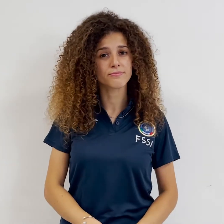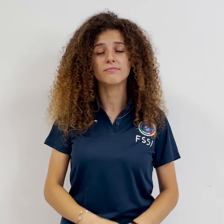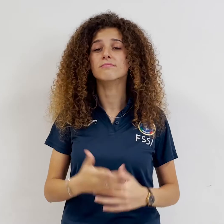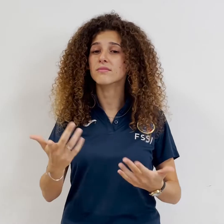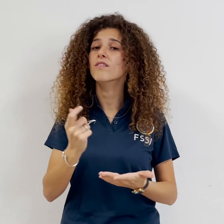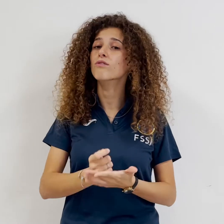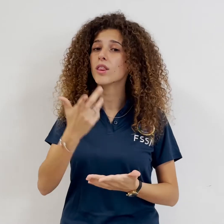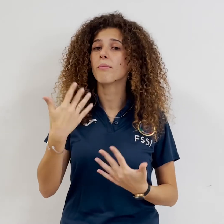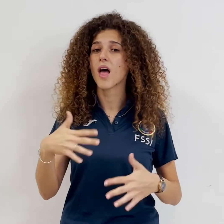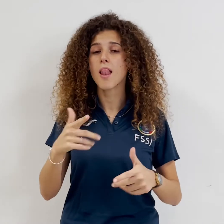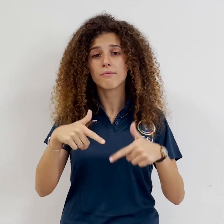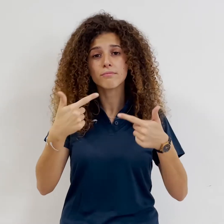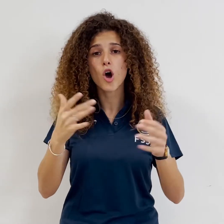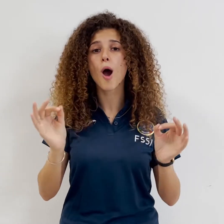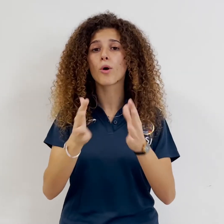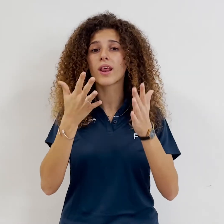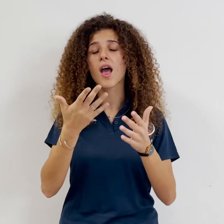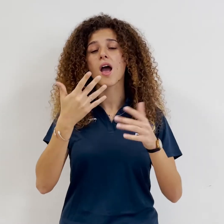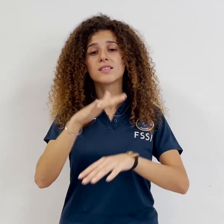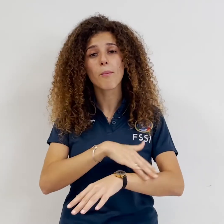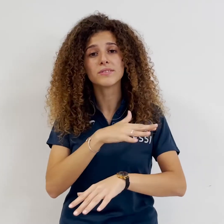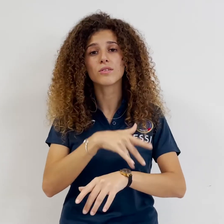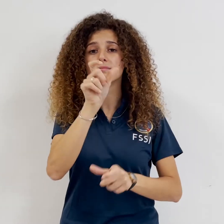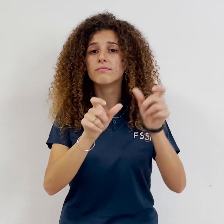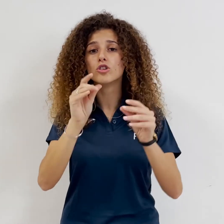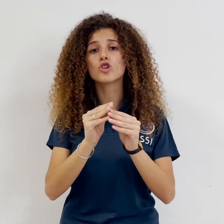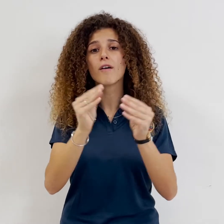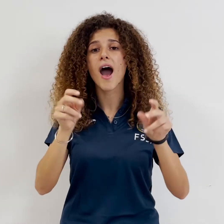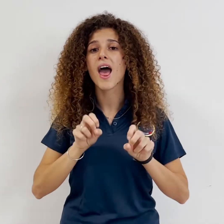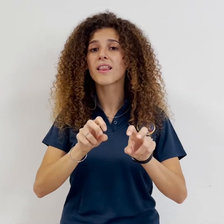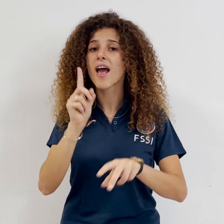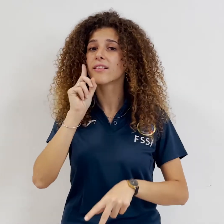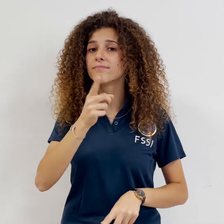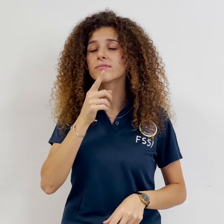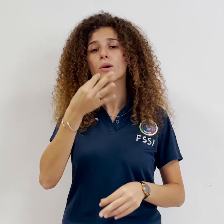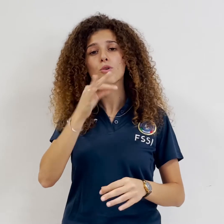È fondamentale offrire opportunità di sensibilizzazione per giovani atleti sordi